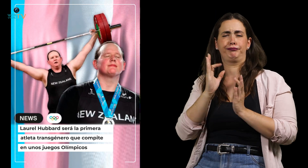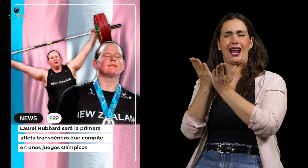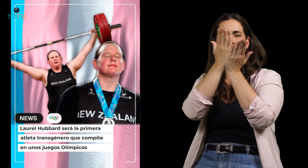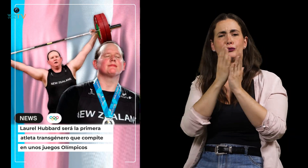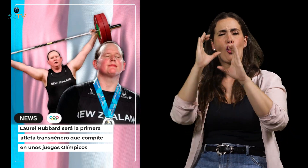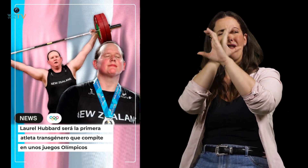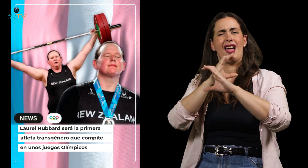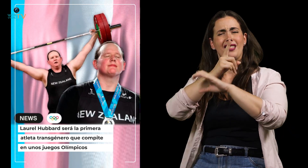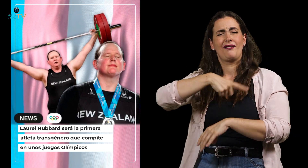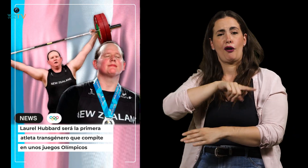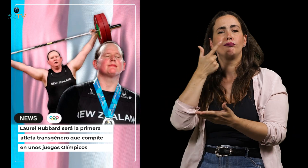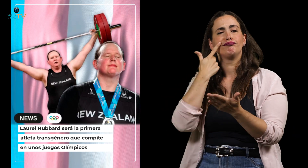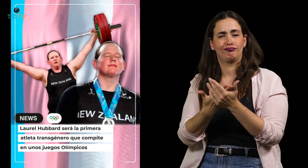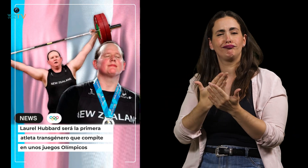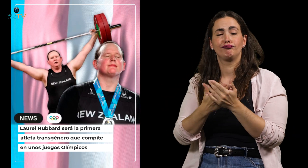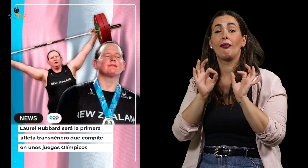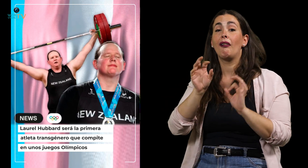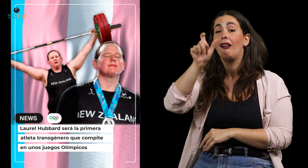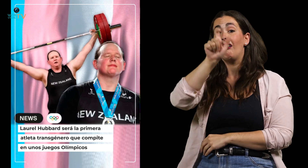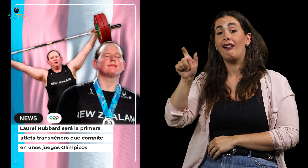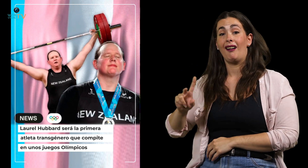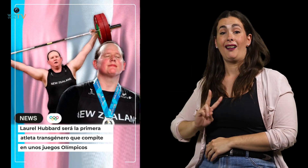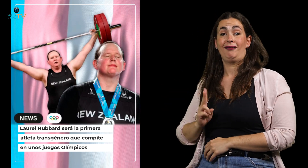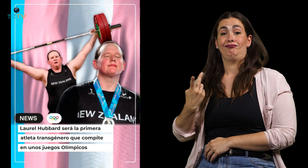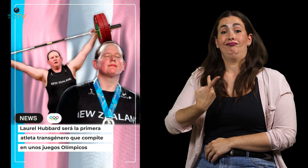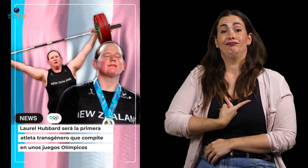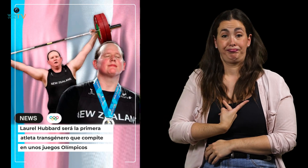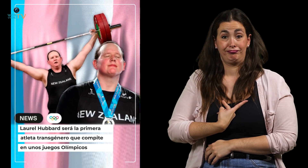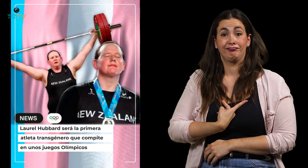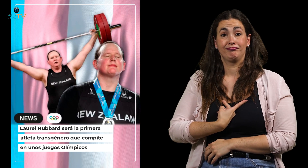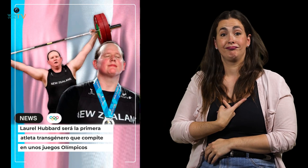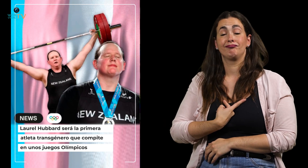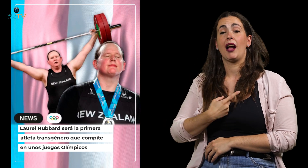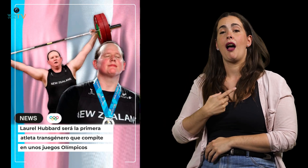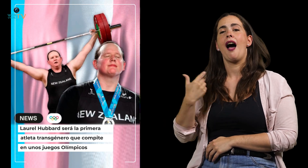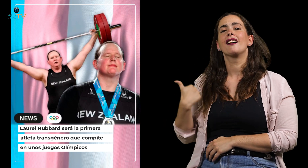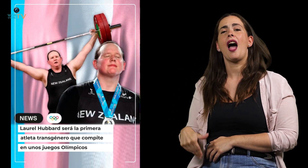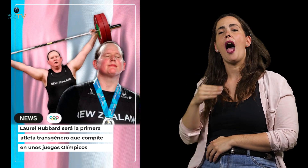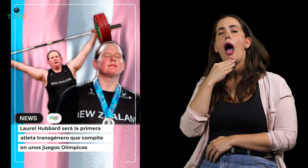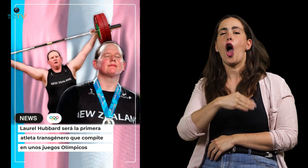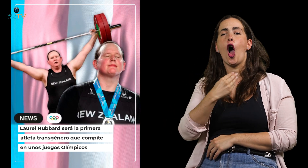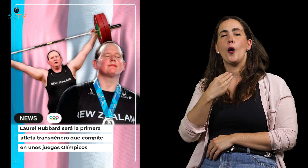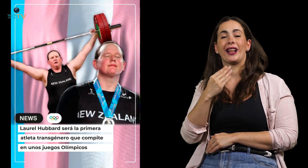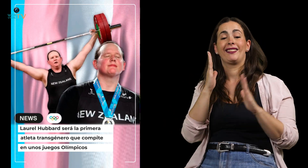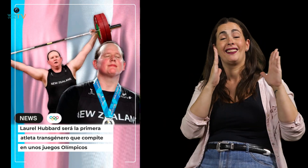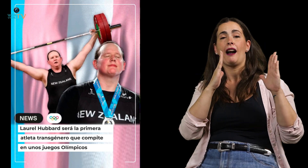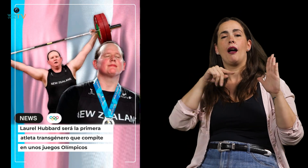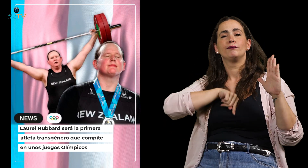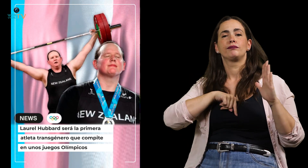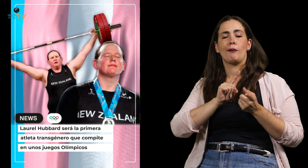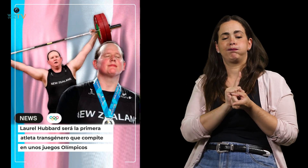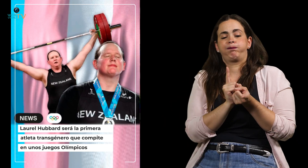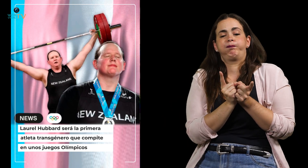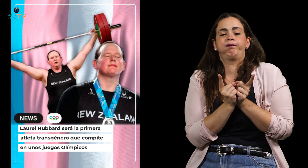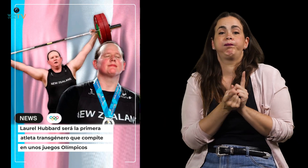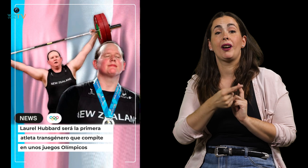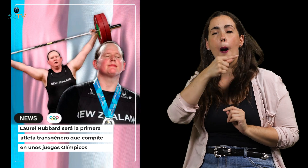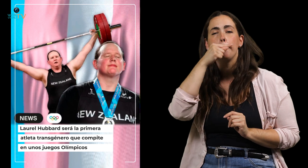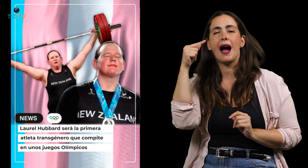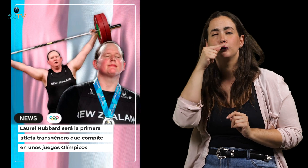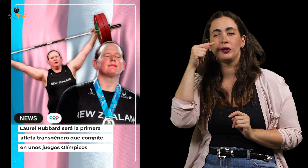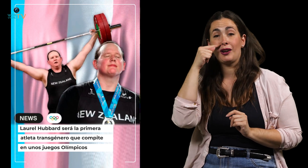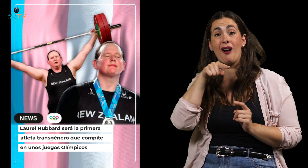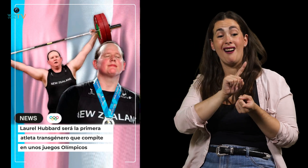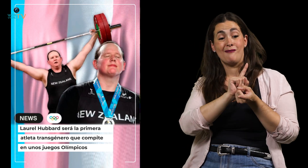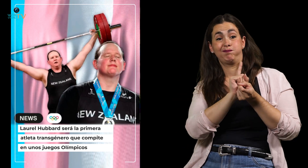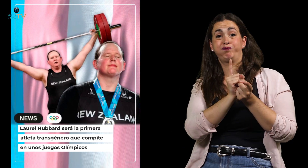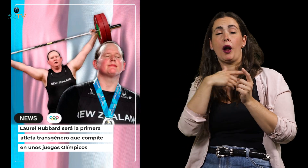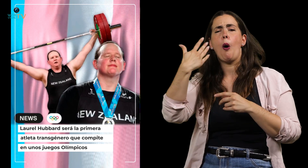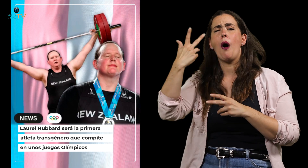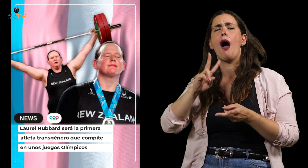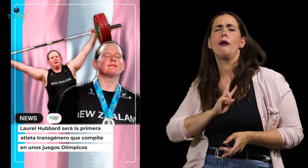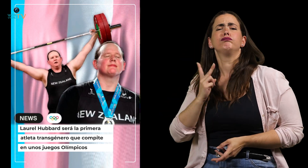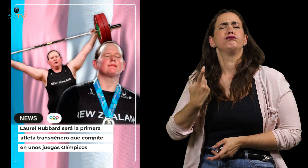Estudios científicos han demostrado que las personas trans que han pasado por la pubertad masculina